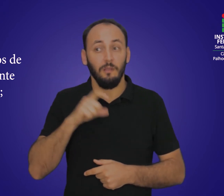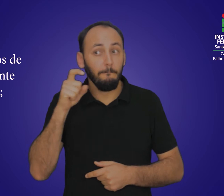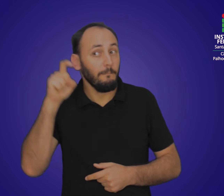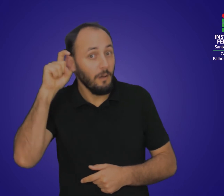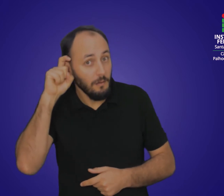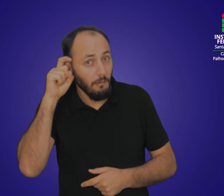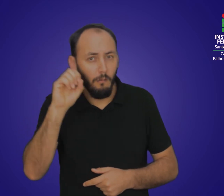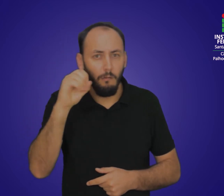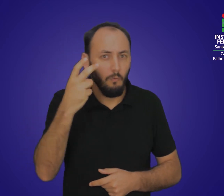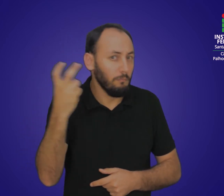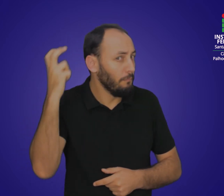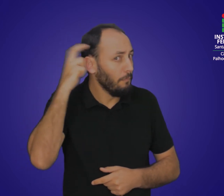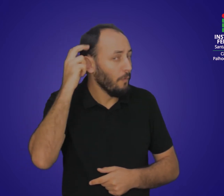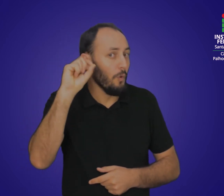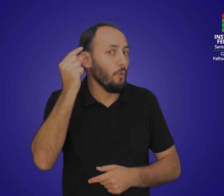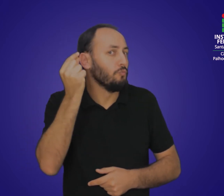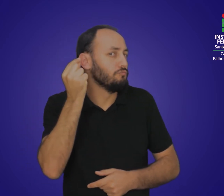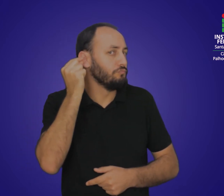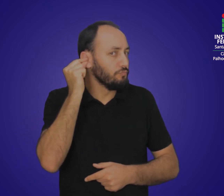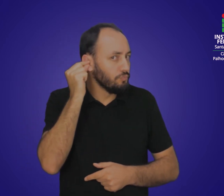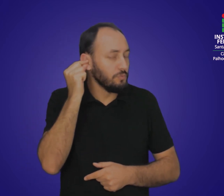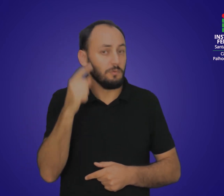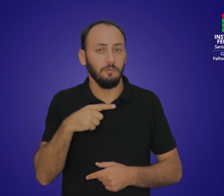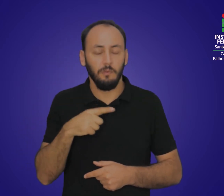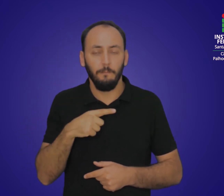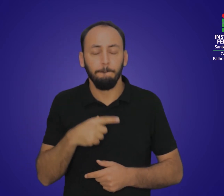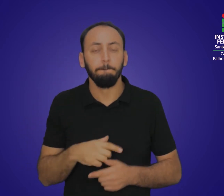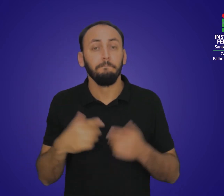por isso, fazem uso de aparelhos auditivos ou de implantes cocleares.